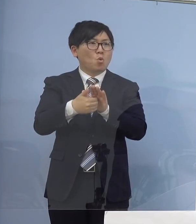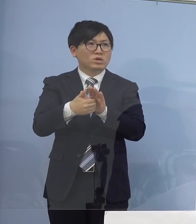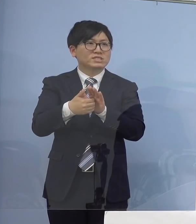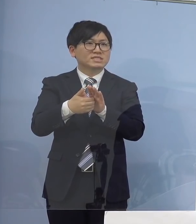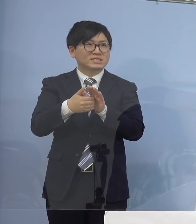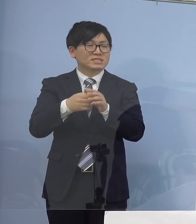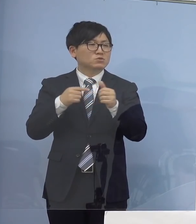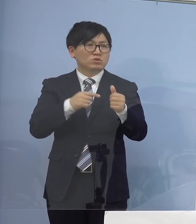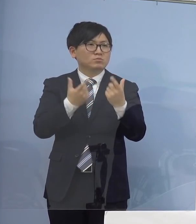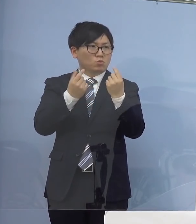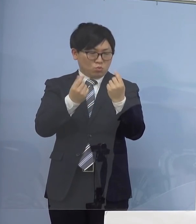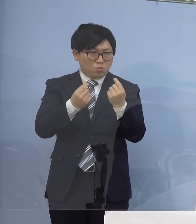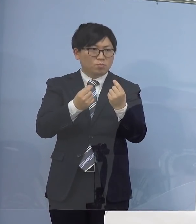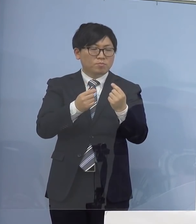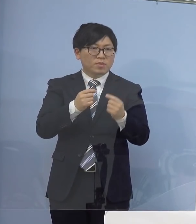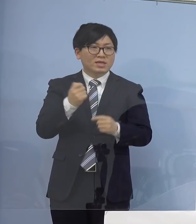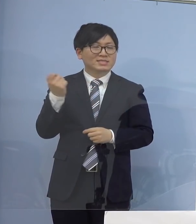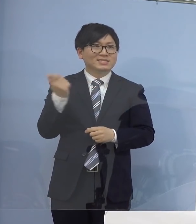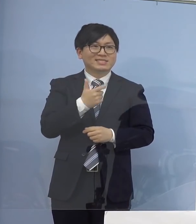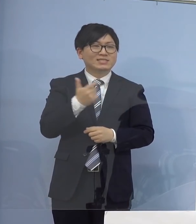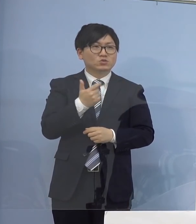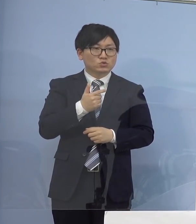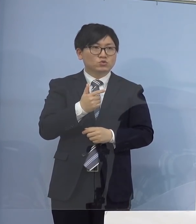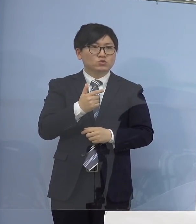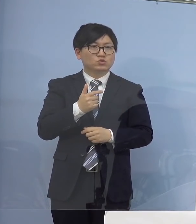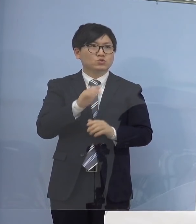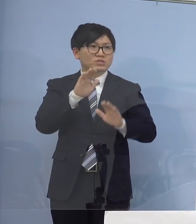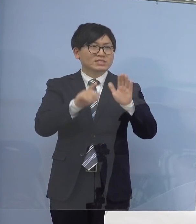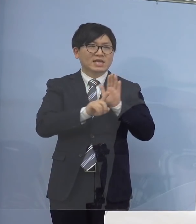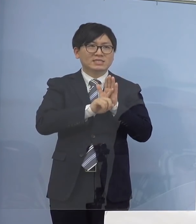「緊急事態宣言」再び発動の時もそうでありますが